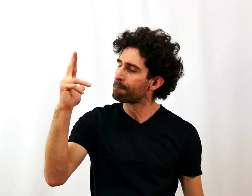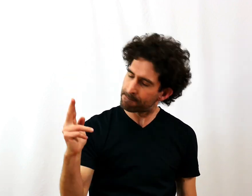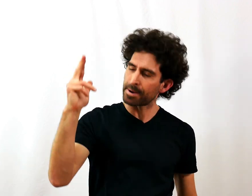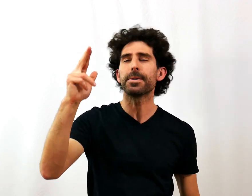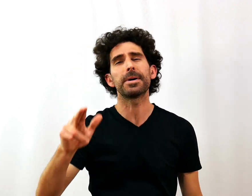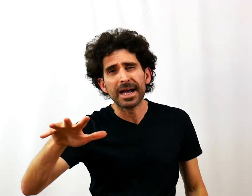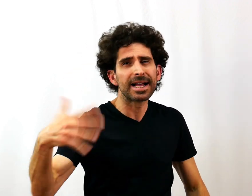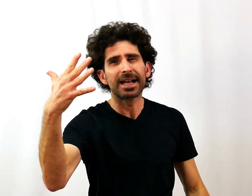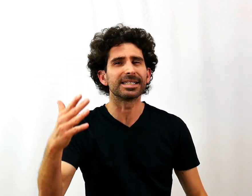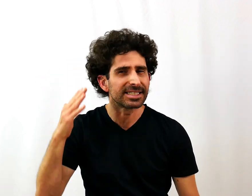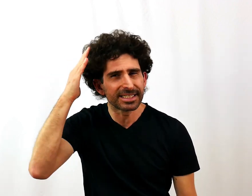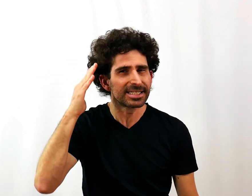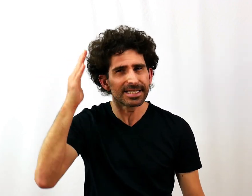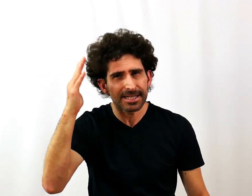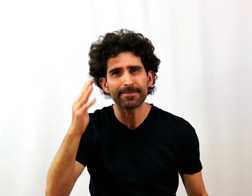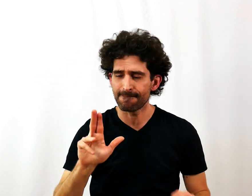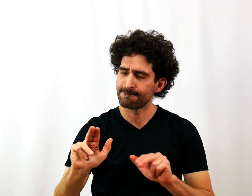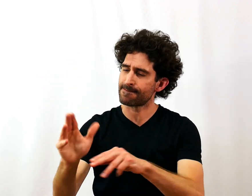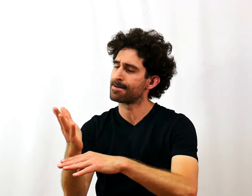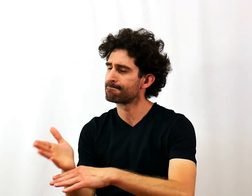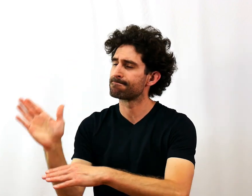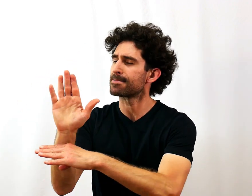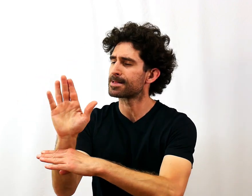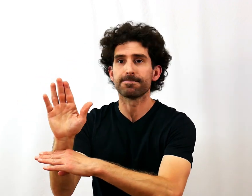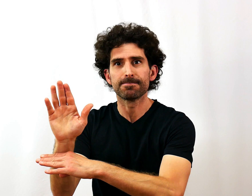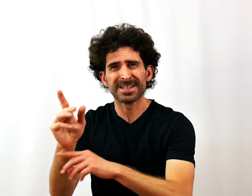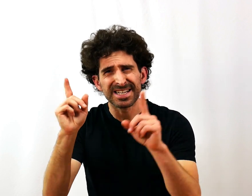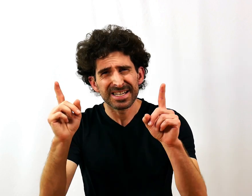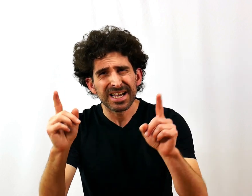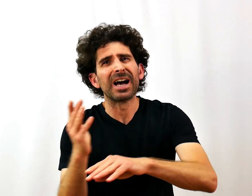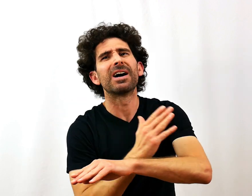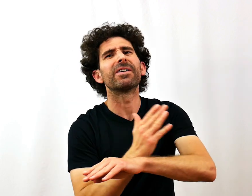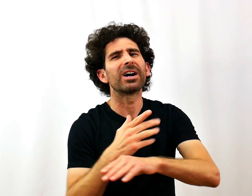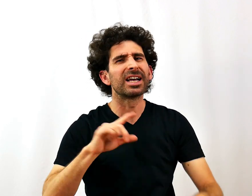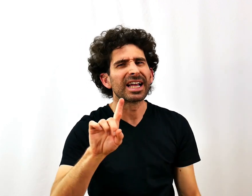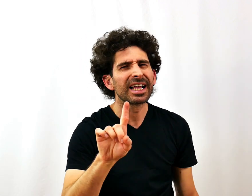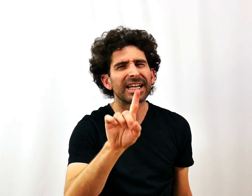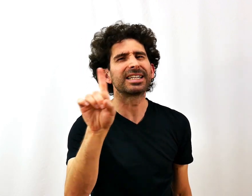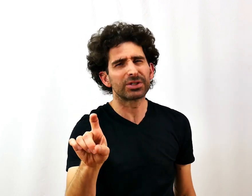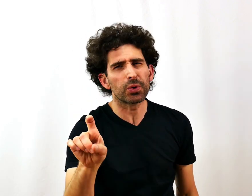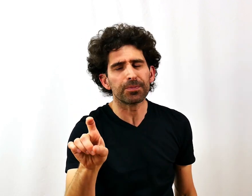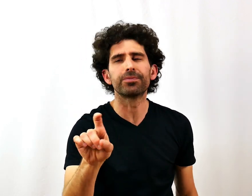C'est parti et je vais vous montrer quinze animaux. Mais avant, j'ai une question.